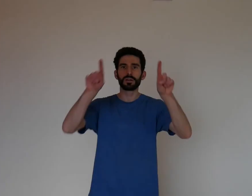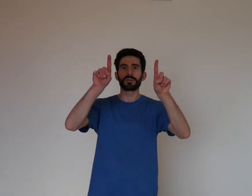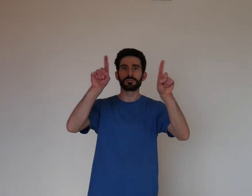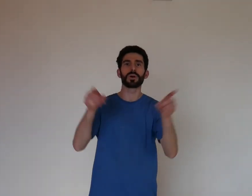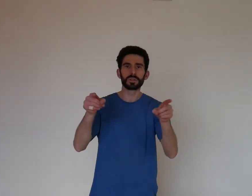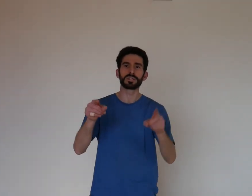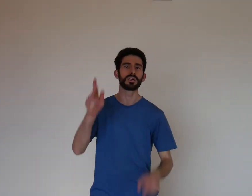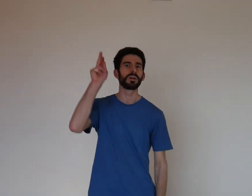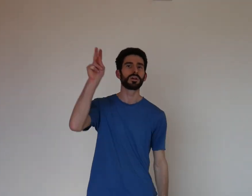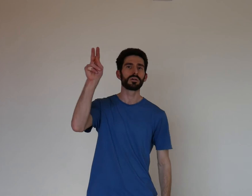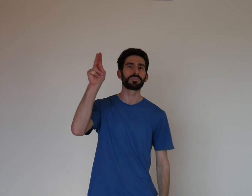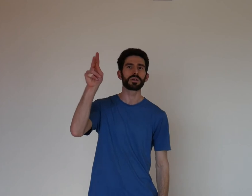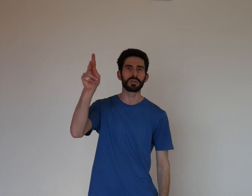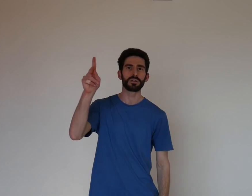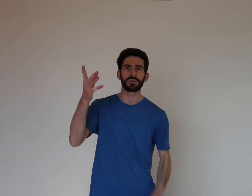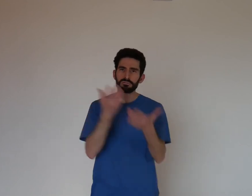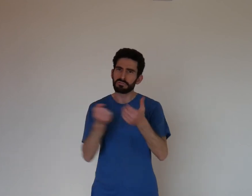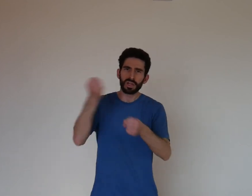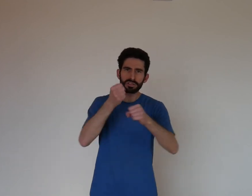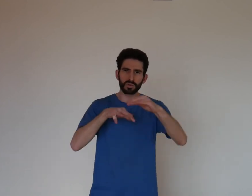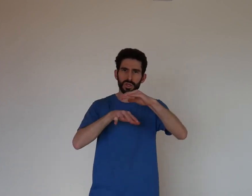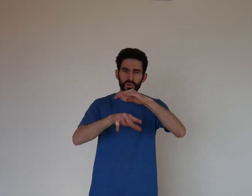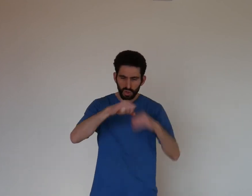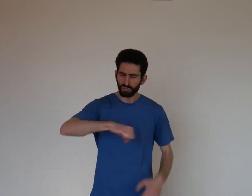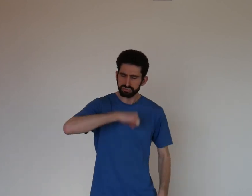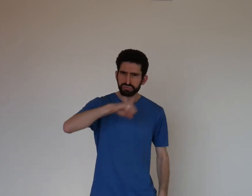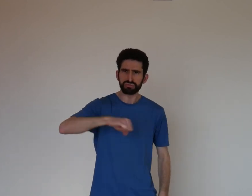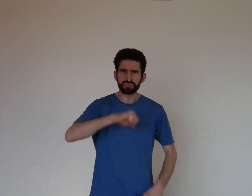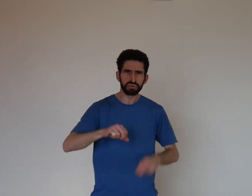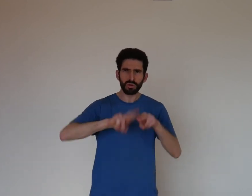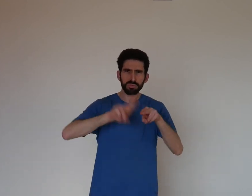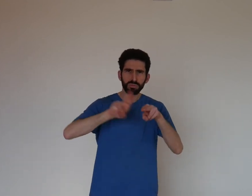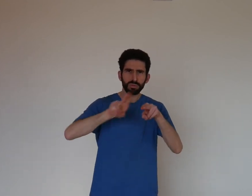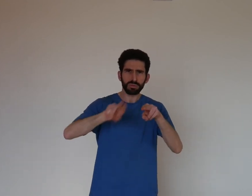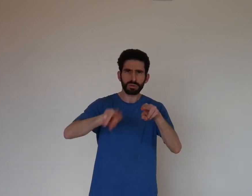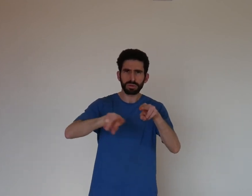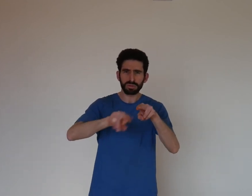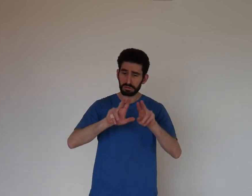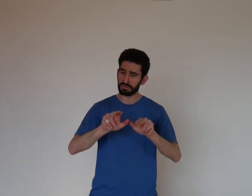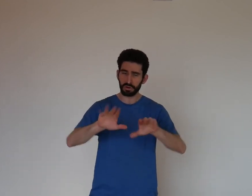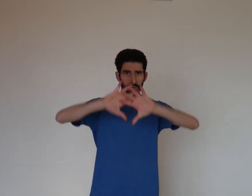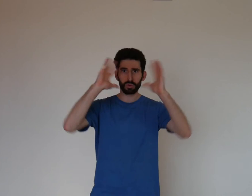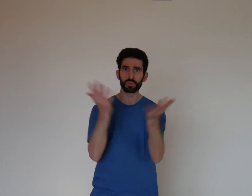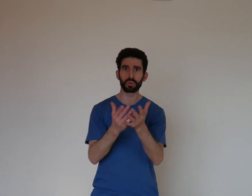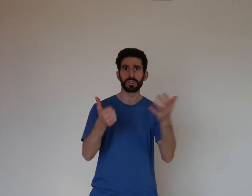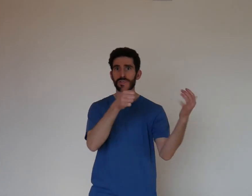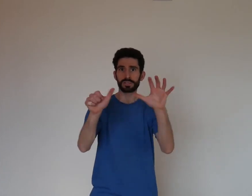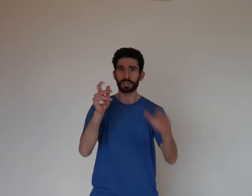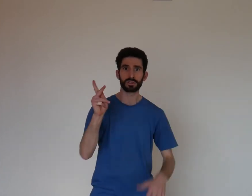Petite parenthèse : à Paris, la création des égouts fut très rapide. 600 km de canalisations